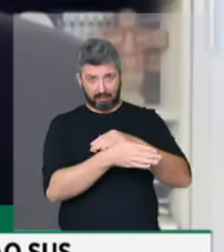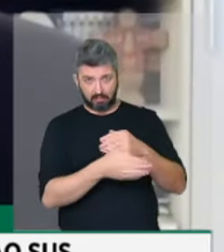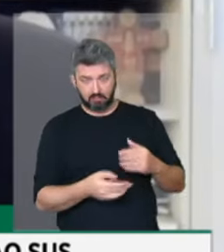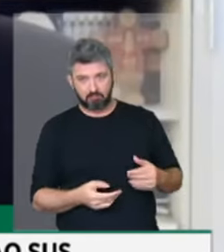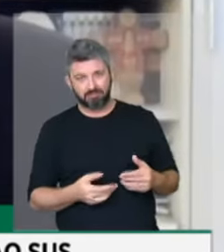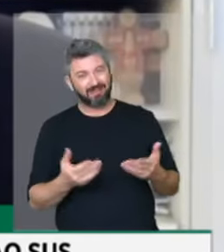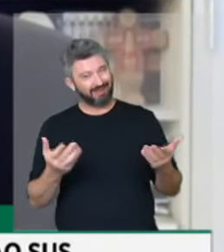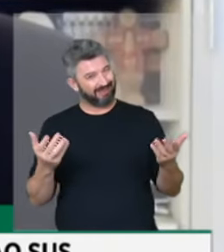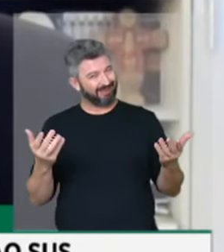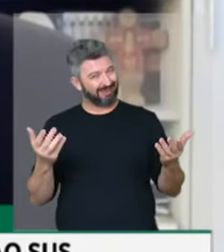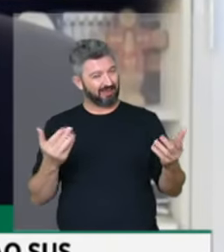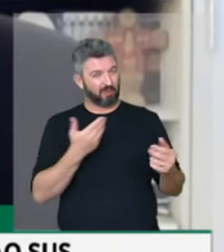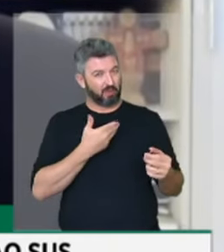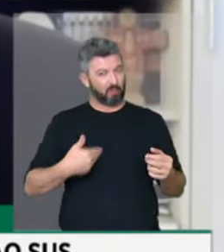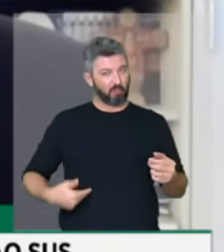PARA O PÚBLICO, PODE SER QUE